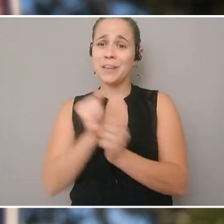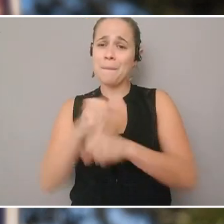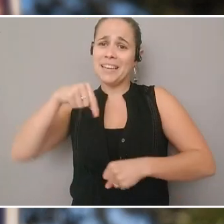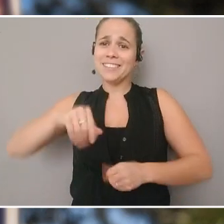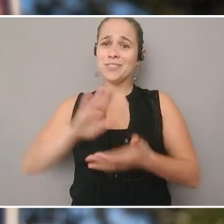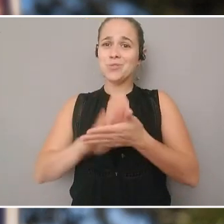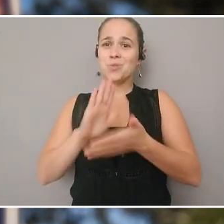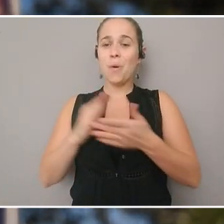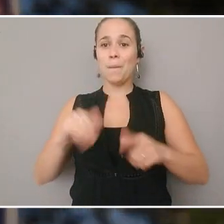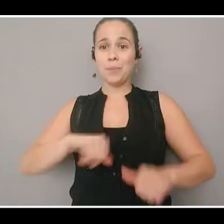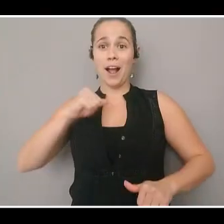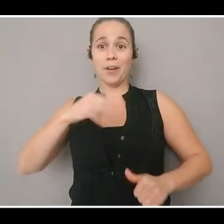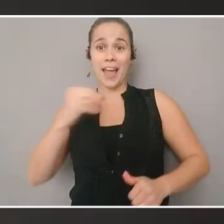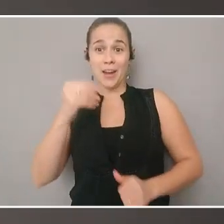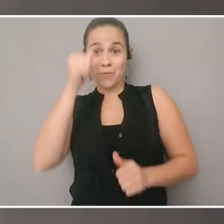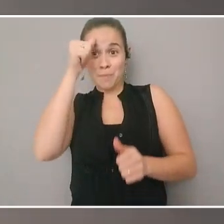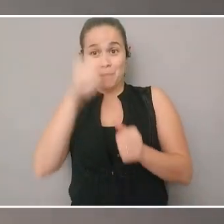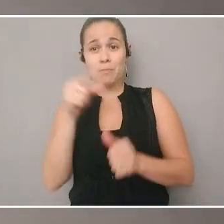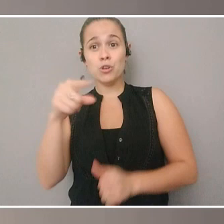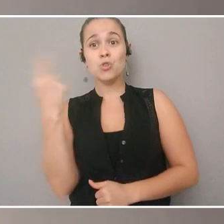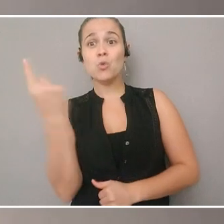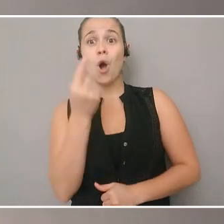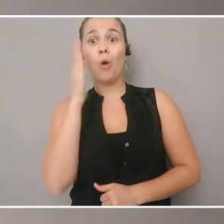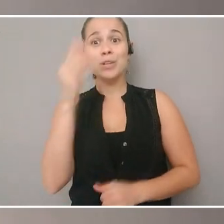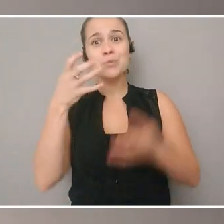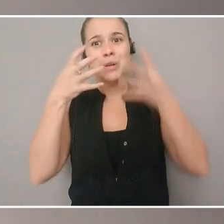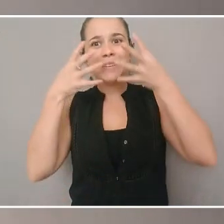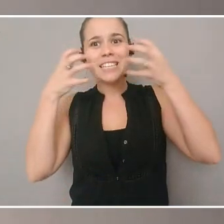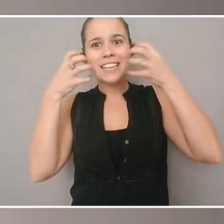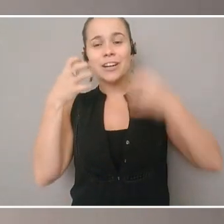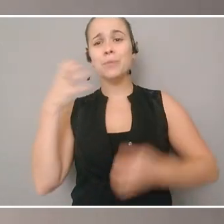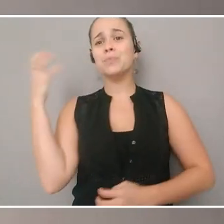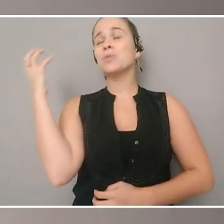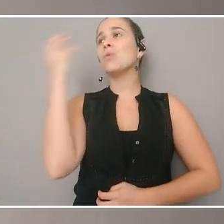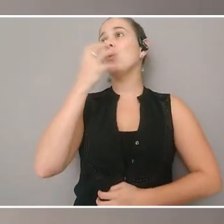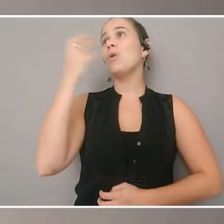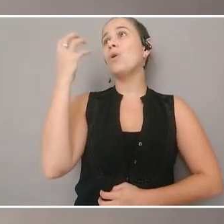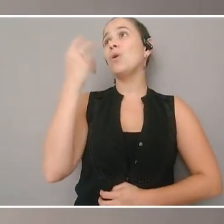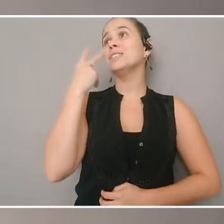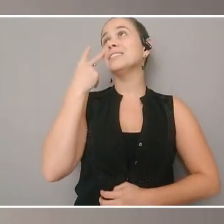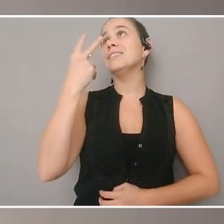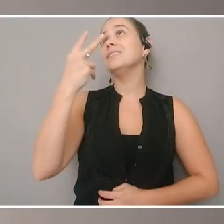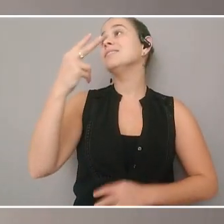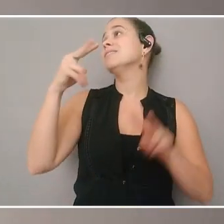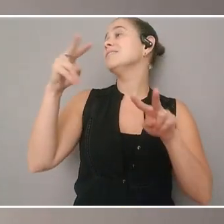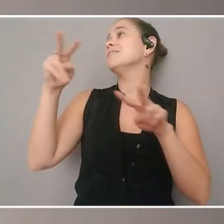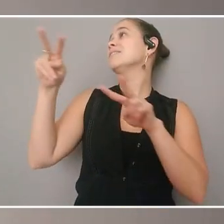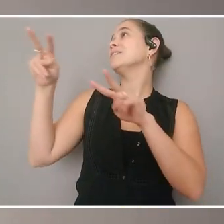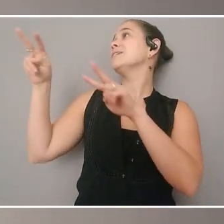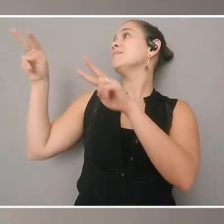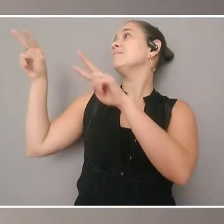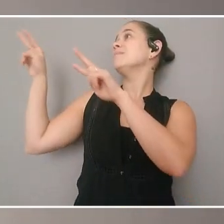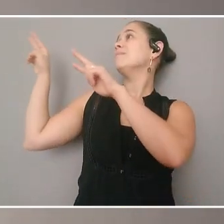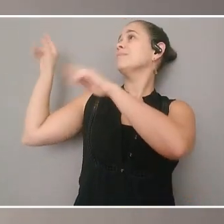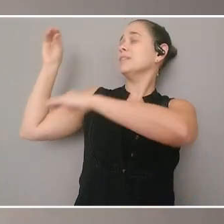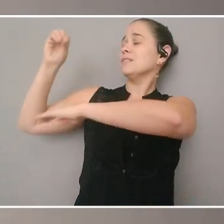que siempre serán tigres. Oh, ¿puedes ver a la luz del amanecer?